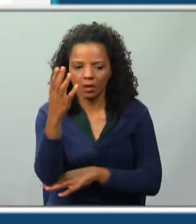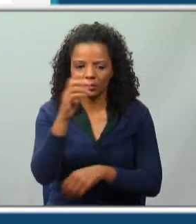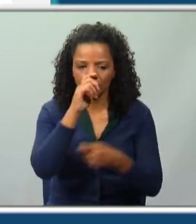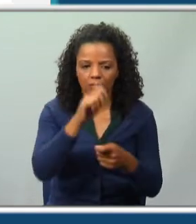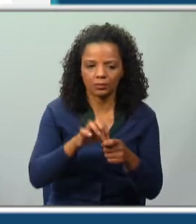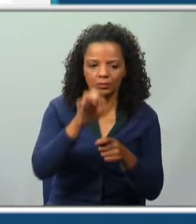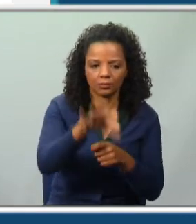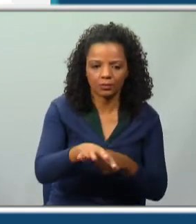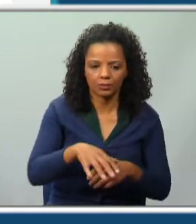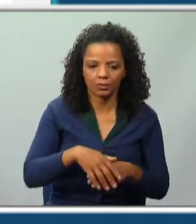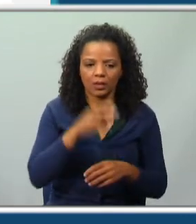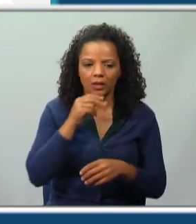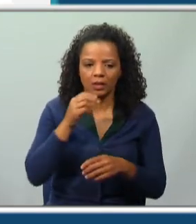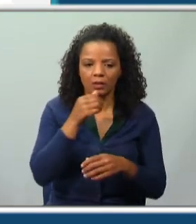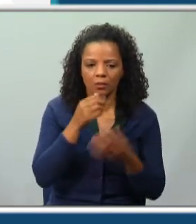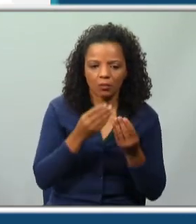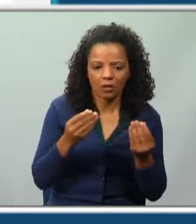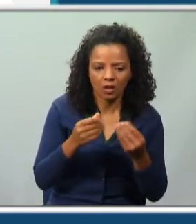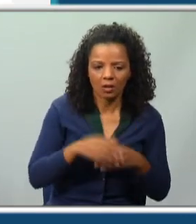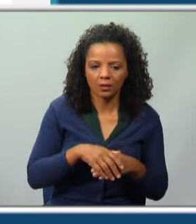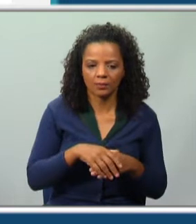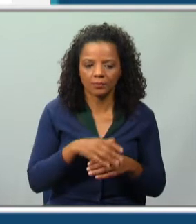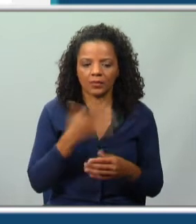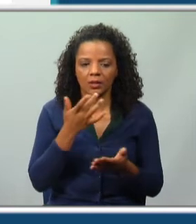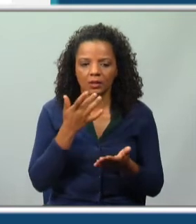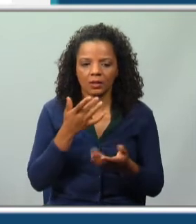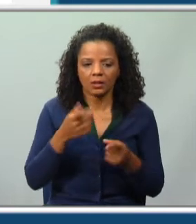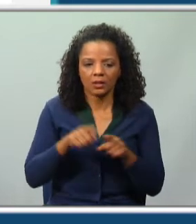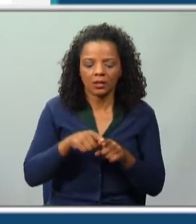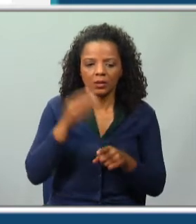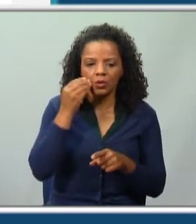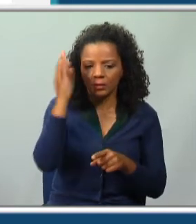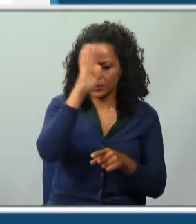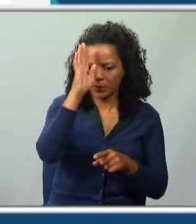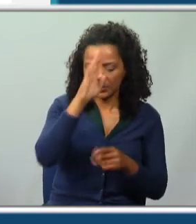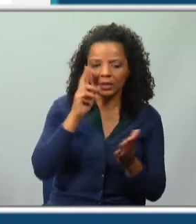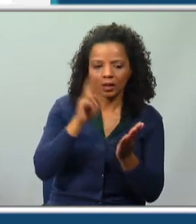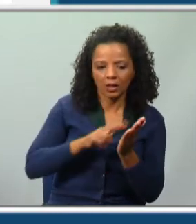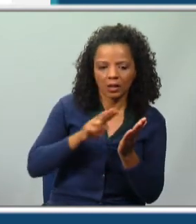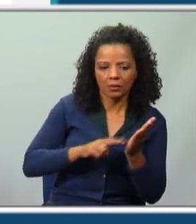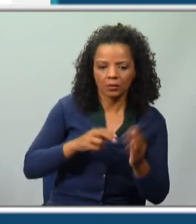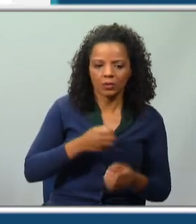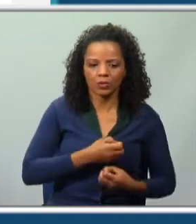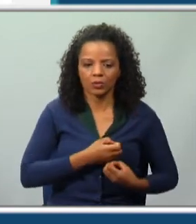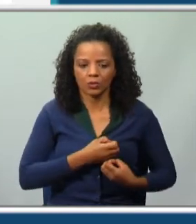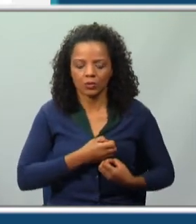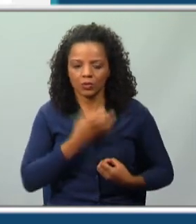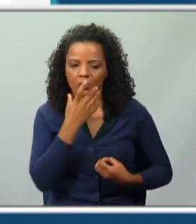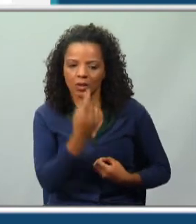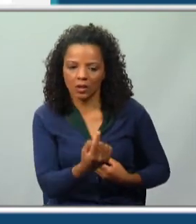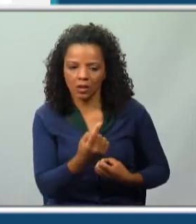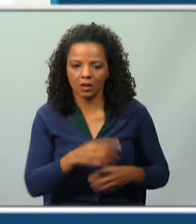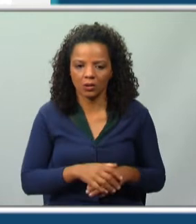solidão são como Pedro todas as coisas são como são amo clame ao amo obedeço 孤獨就像彼得所有的東西他們是主人，他們是主人，我服從